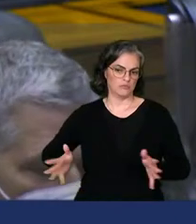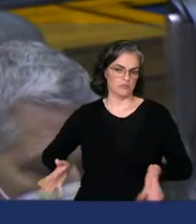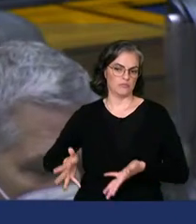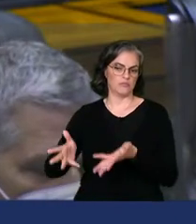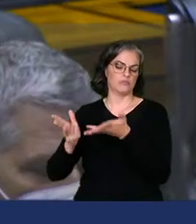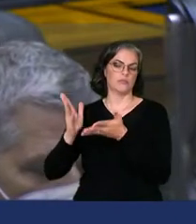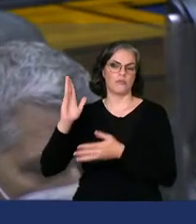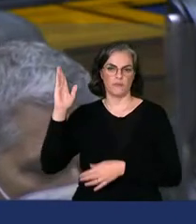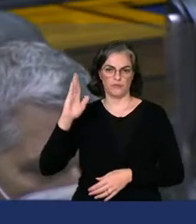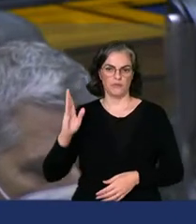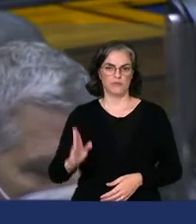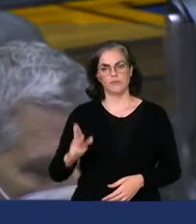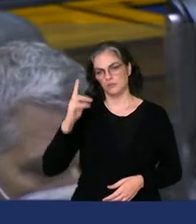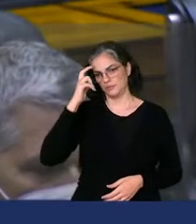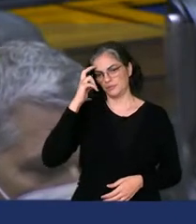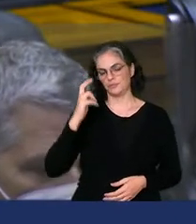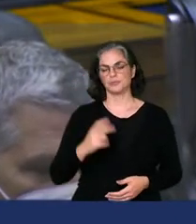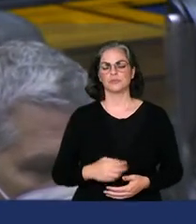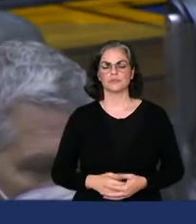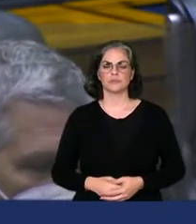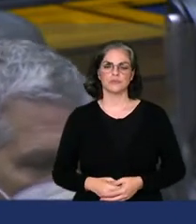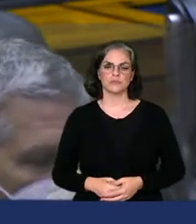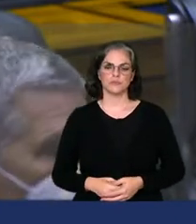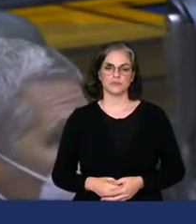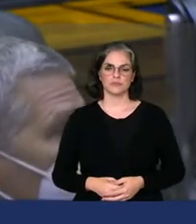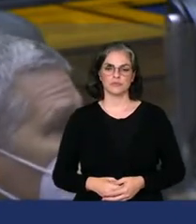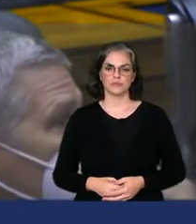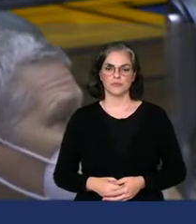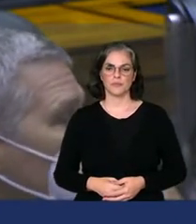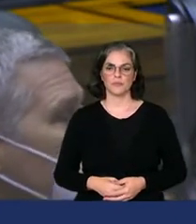CULTURA, LEI QUE ESTRUTURA, E VAI SE MANTER PARA FOMENTAR A CULTURA BRASILEIRA. ALÉM DE